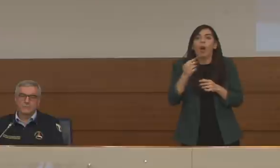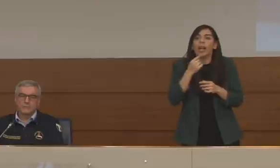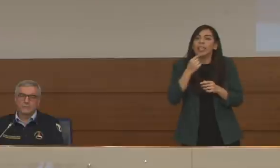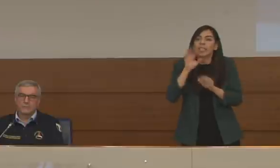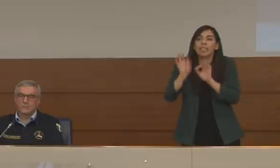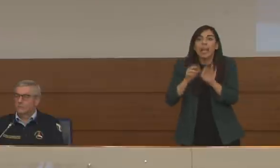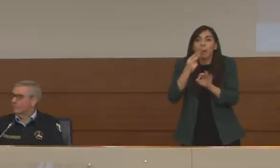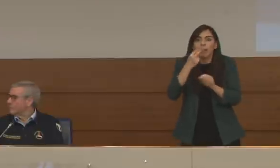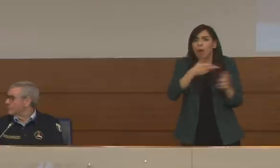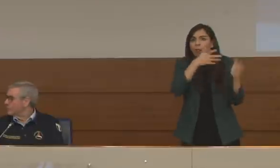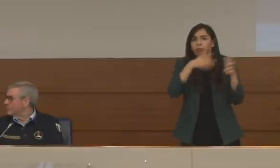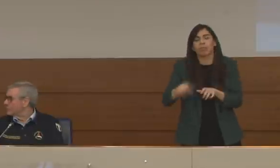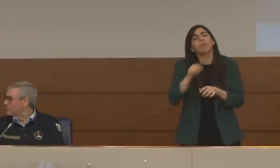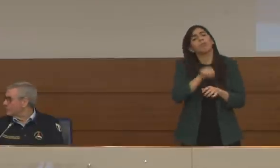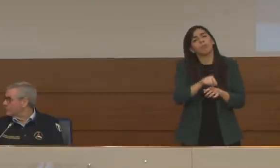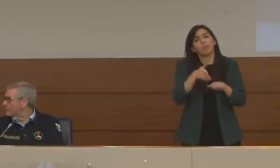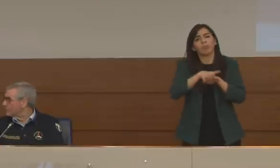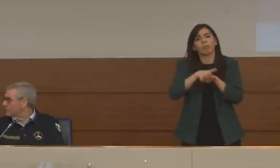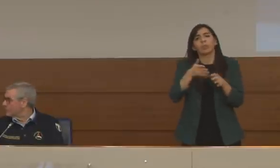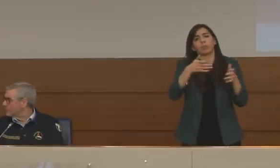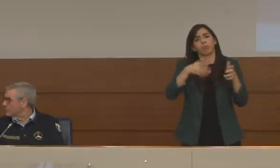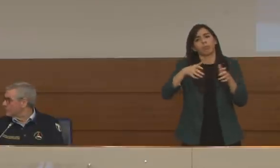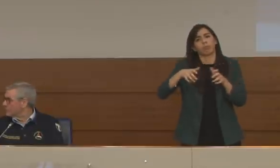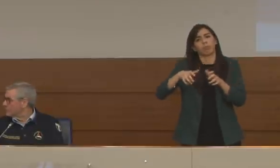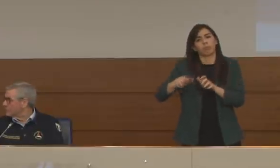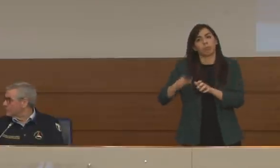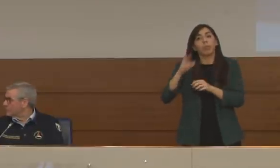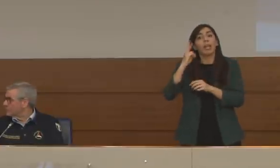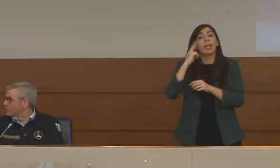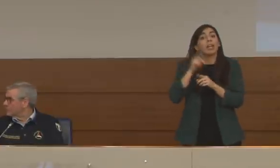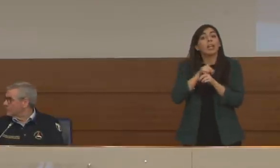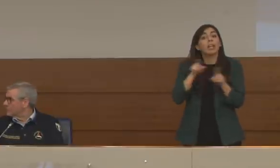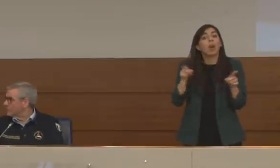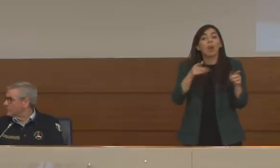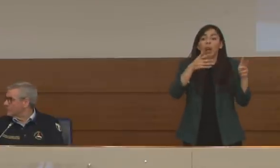Ricordo che i decessi fotografano una situazione di pazienti che sono